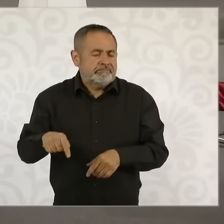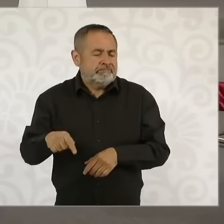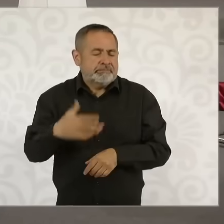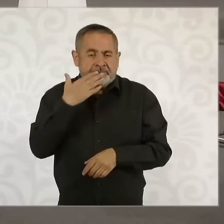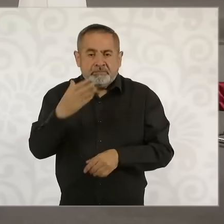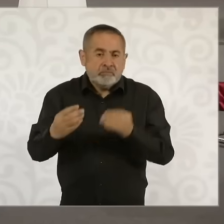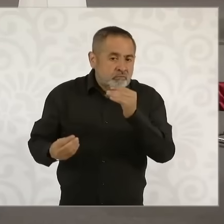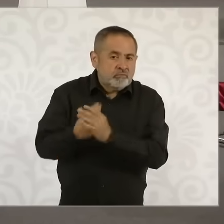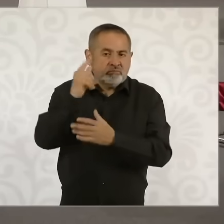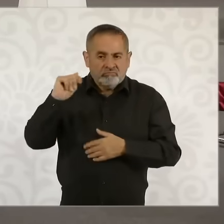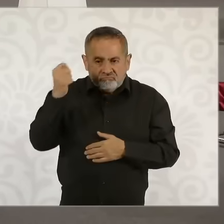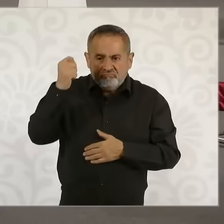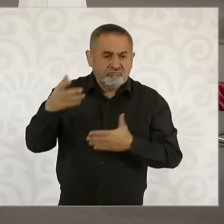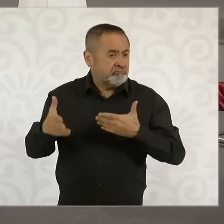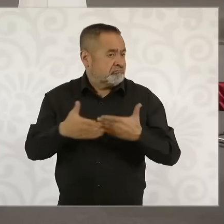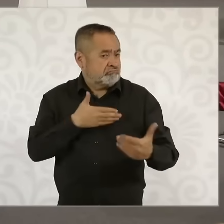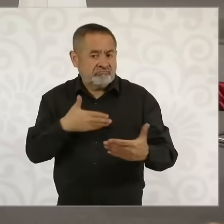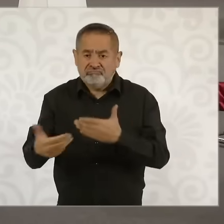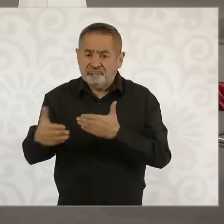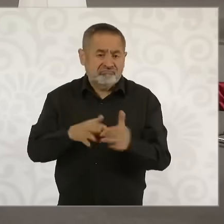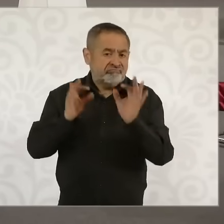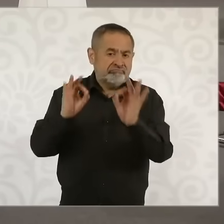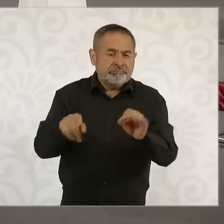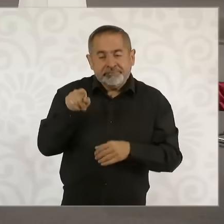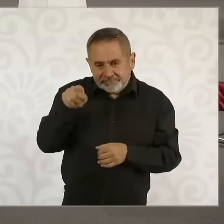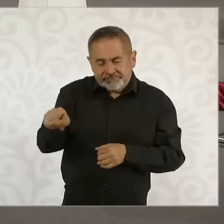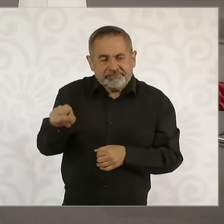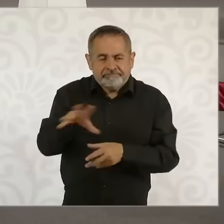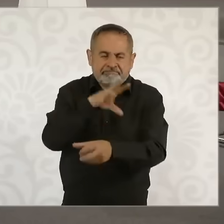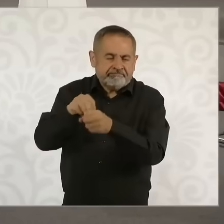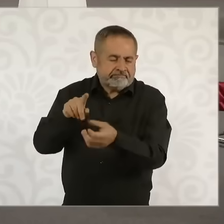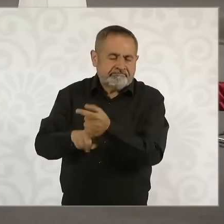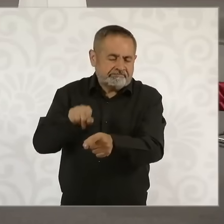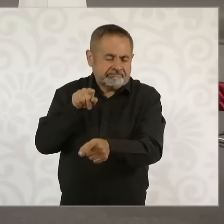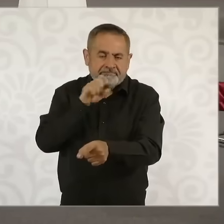innovación tecnológica que es sumamente importante porque aquí va inmersa también lo que va lo que va